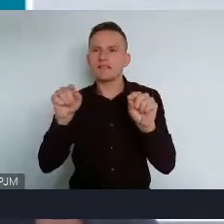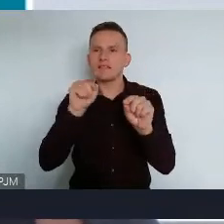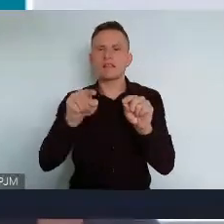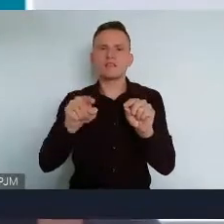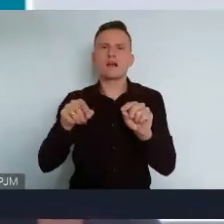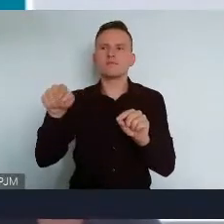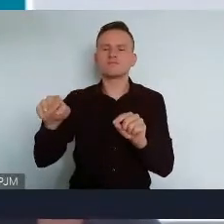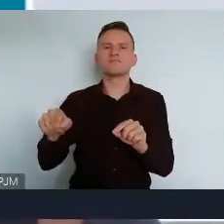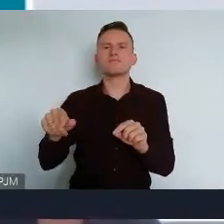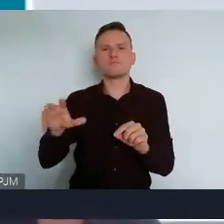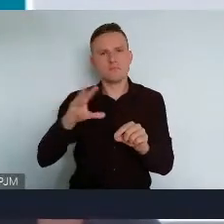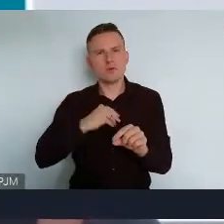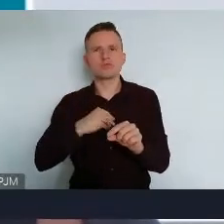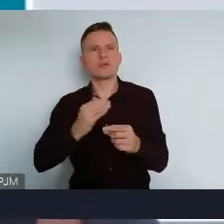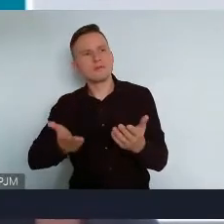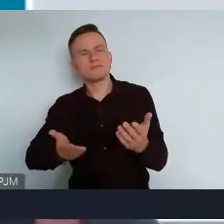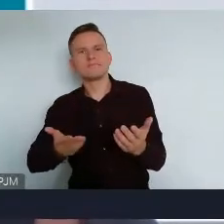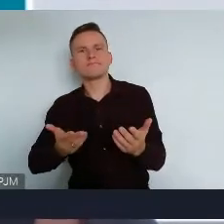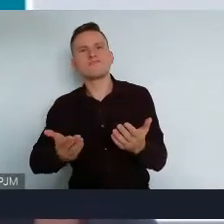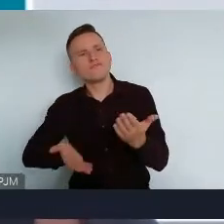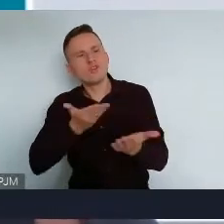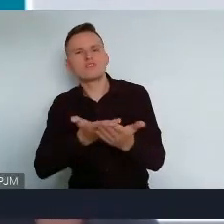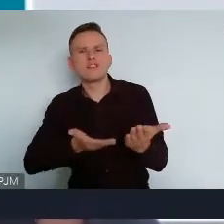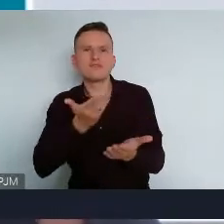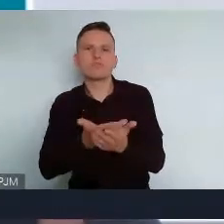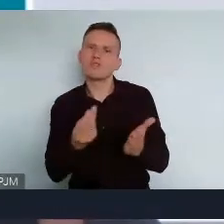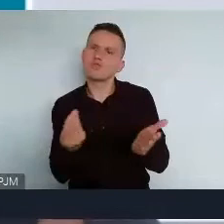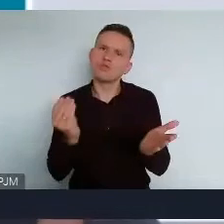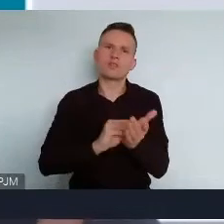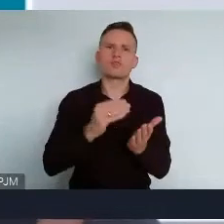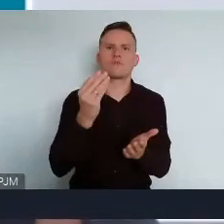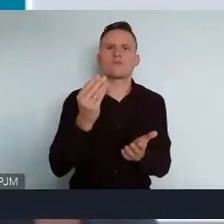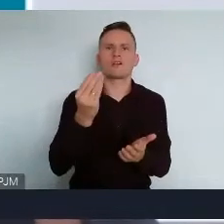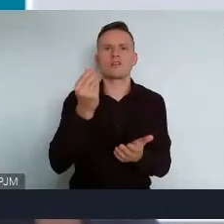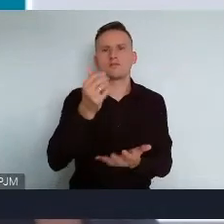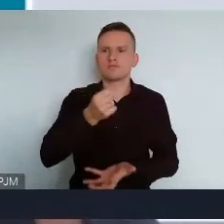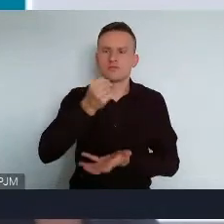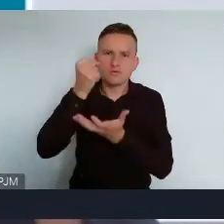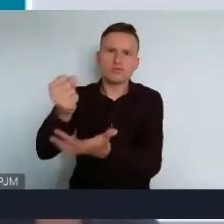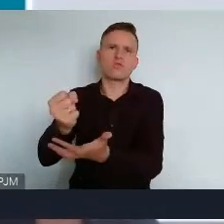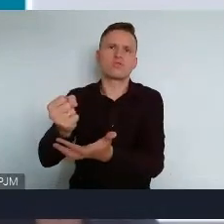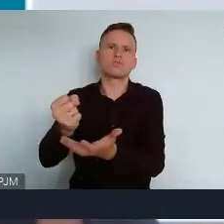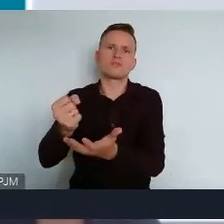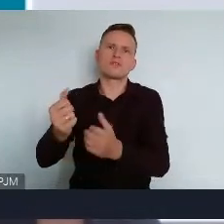czy będzie umożliwiała mu łatwiejszy dostęp do środków i programów wsparcia finansowego